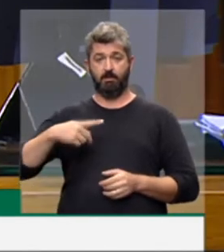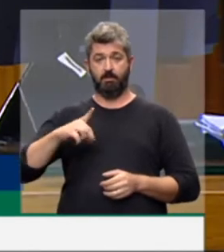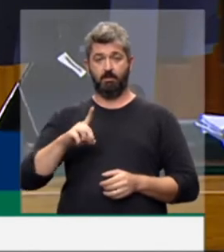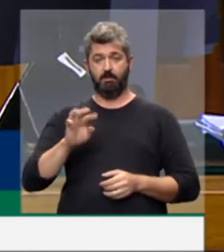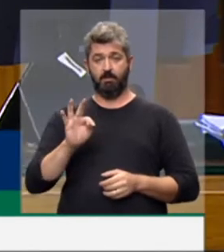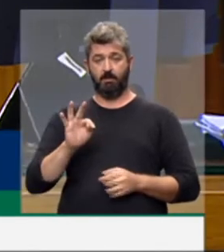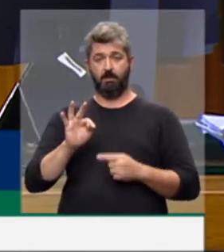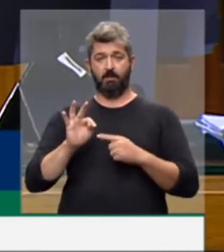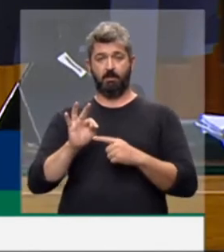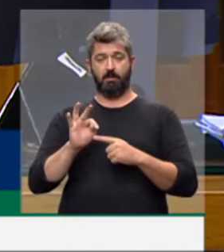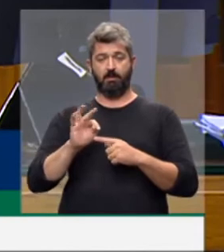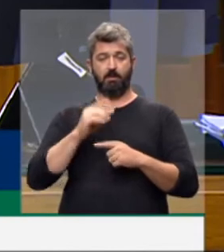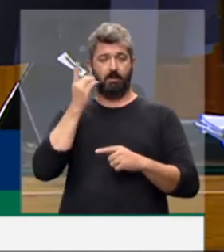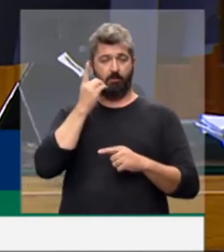AMANHÃ ? -- [PRESIDENTE]: PELA